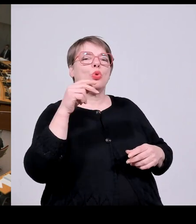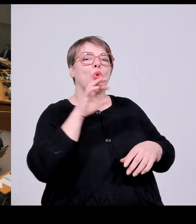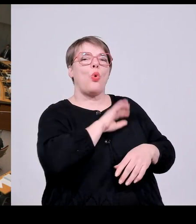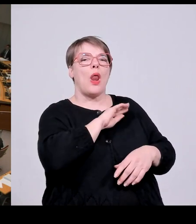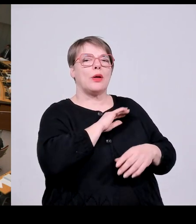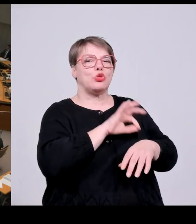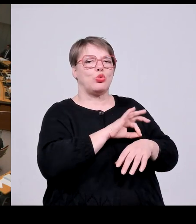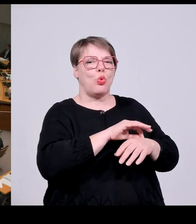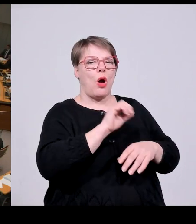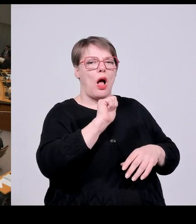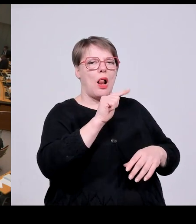(Rednerwechsel) Ja, kein Problem.